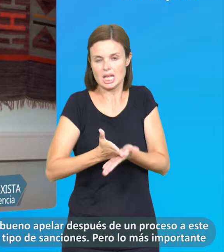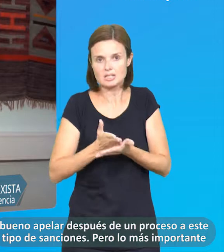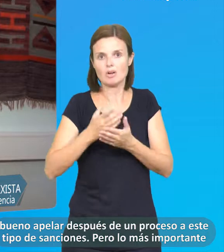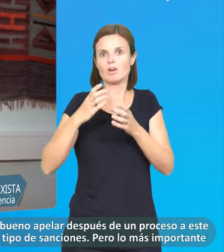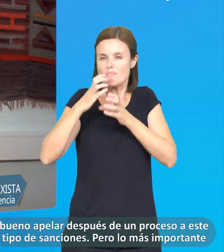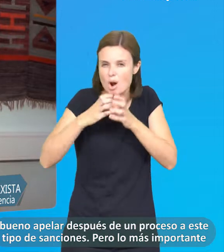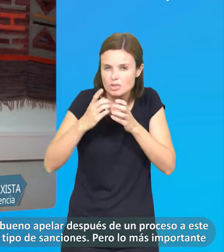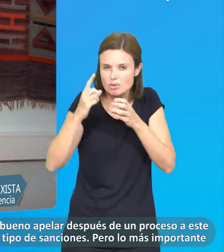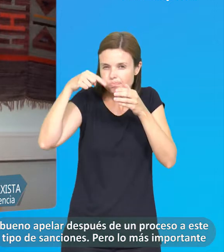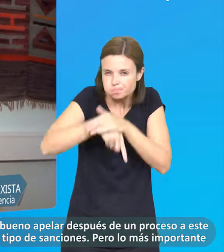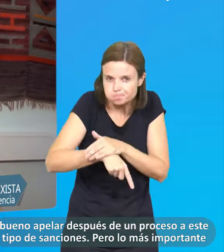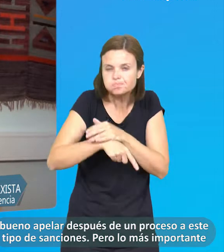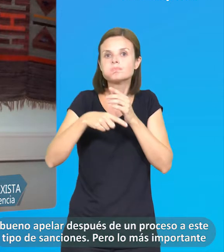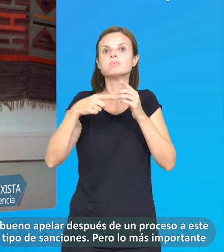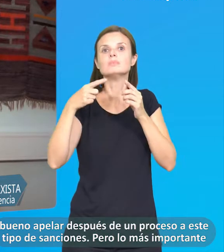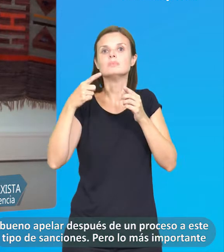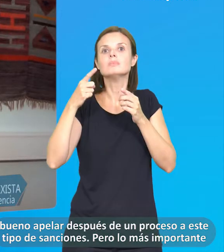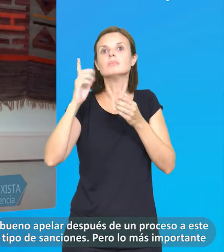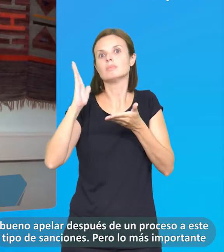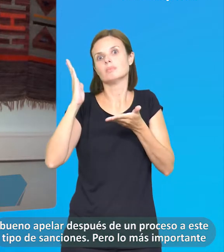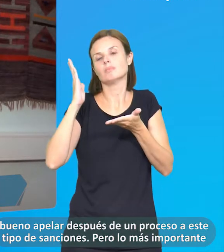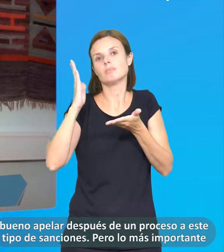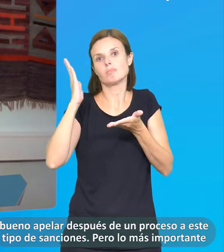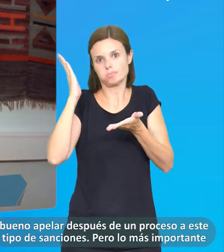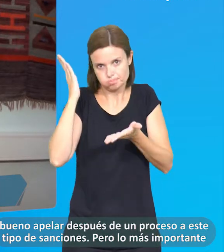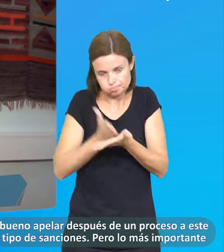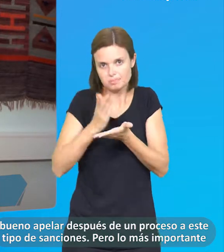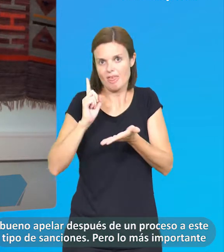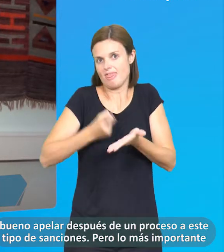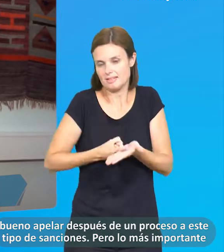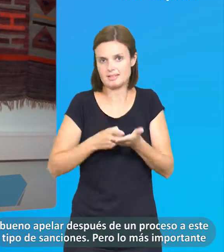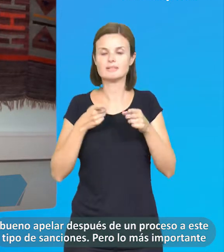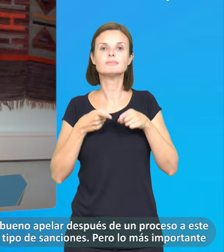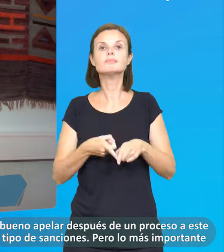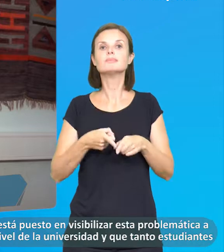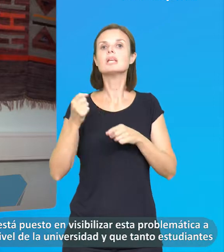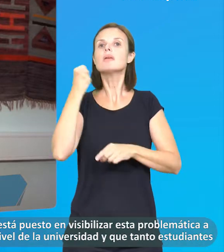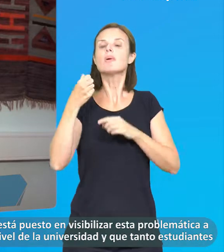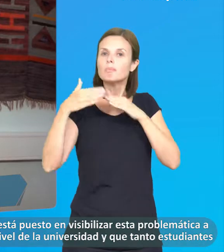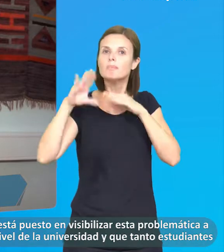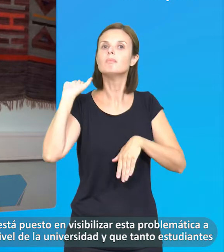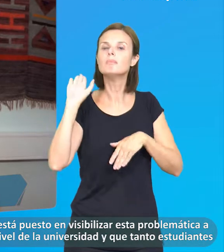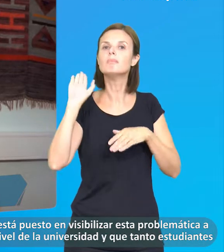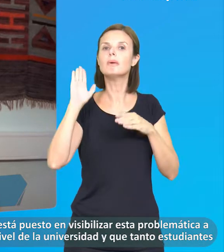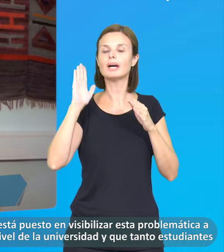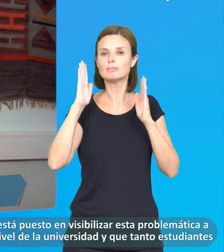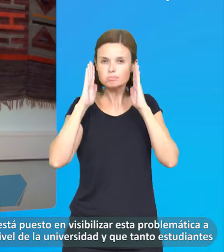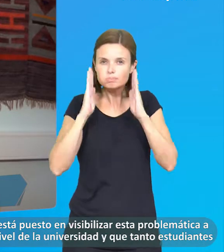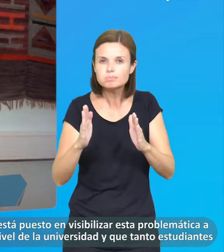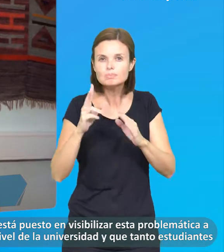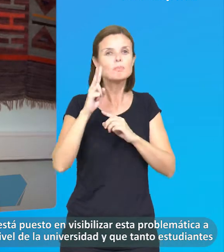de un proceso a este tipo de sanciones. Pero lo más importante está puesto en visibilizar